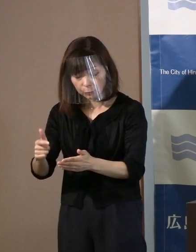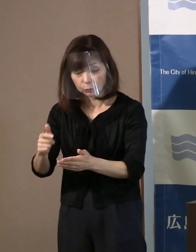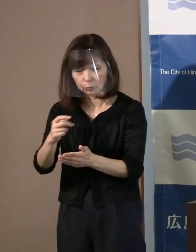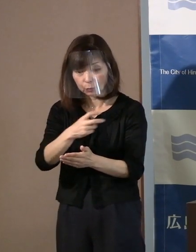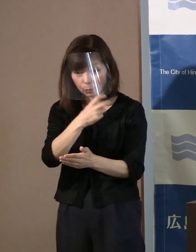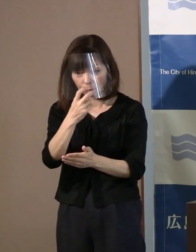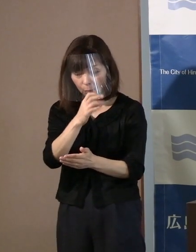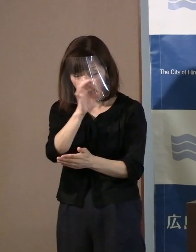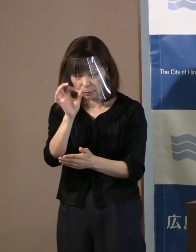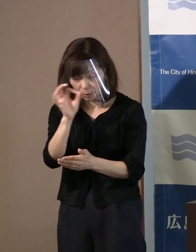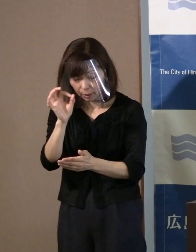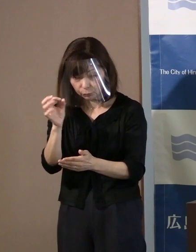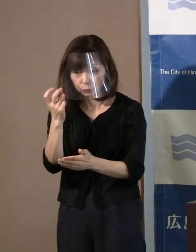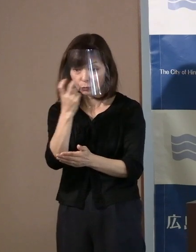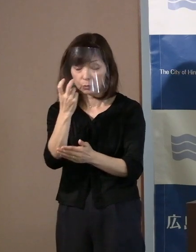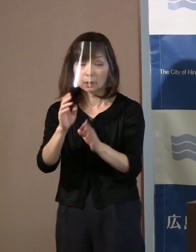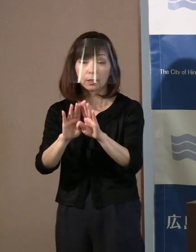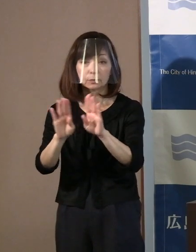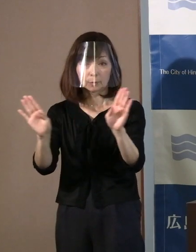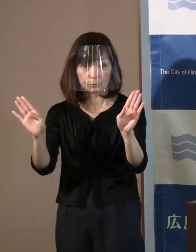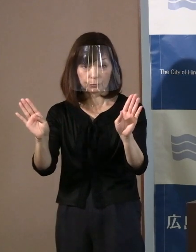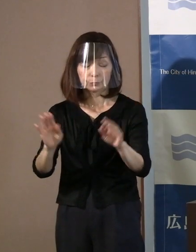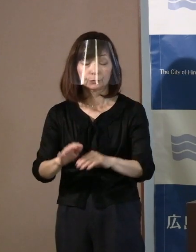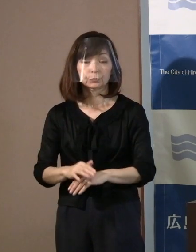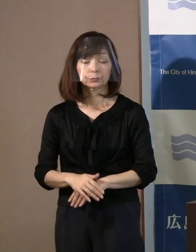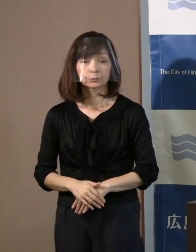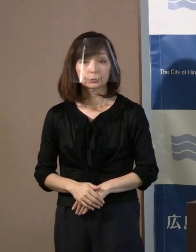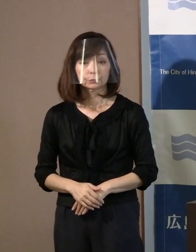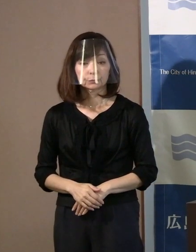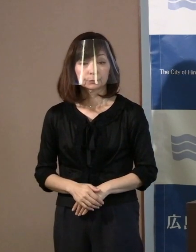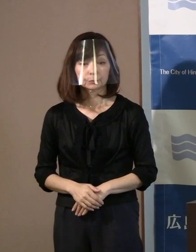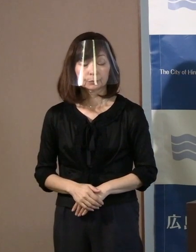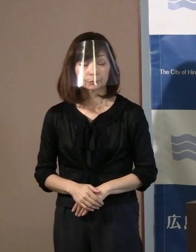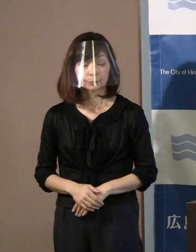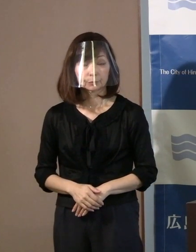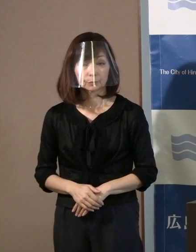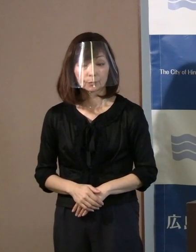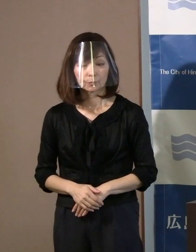その際､処理の仕方ですけれども､